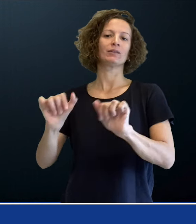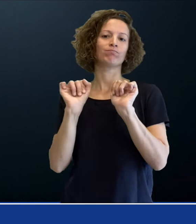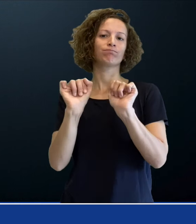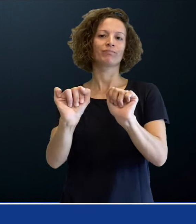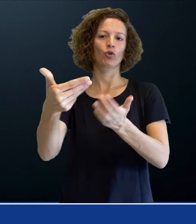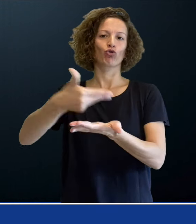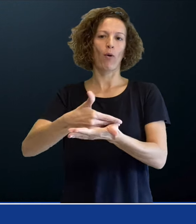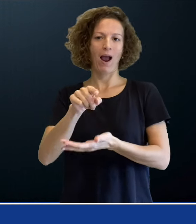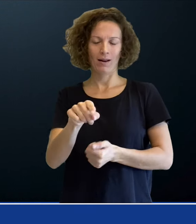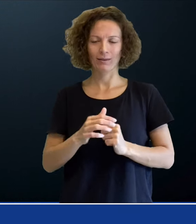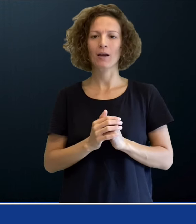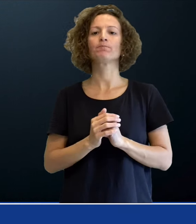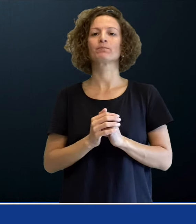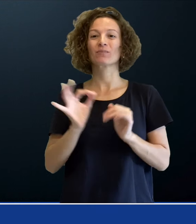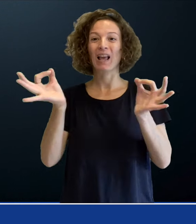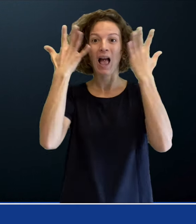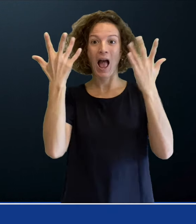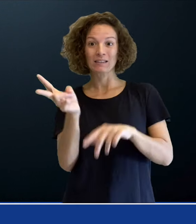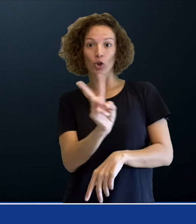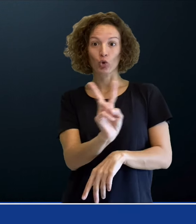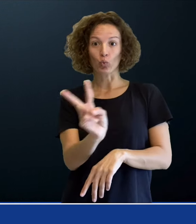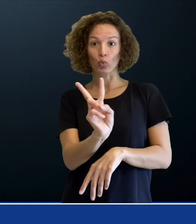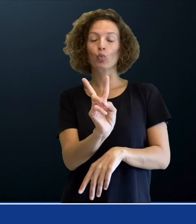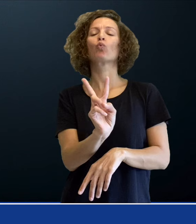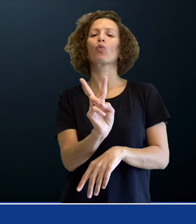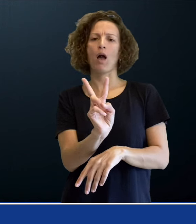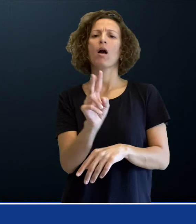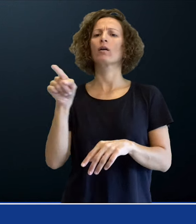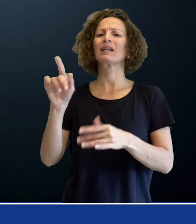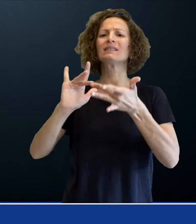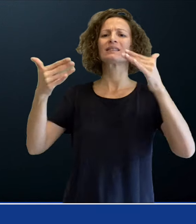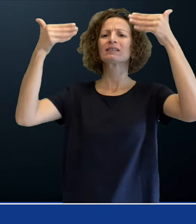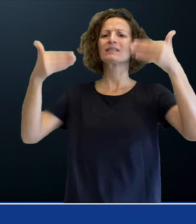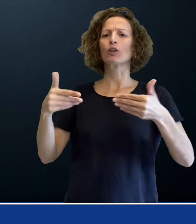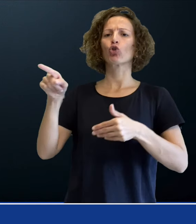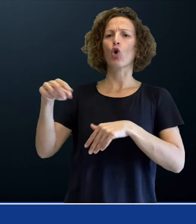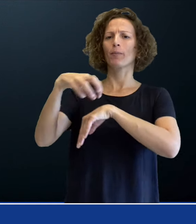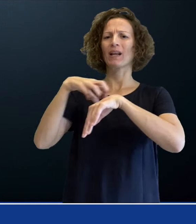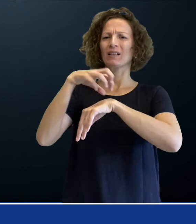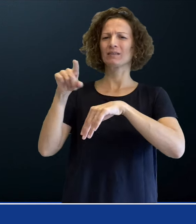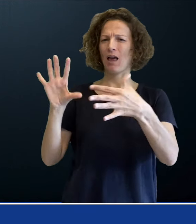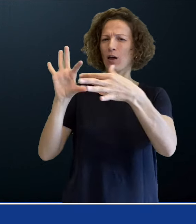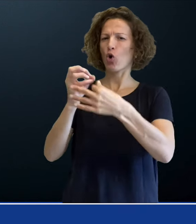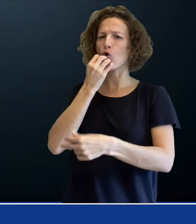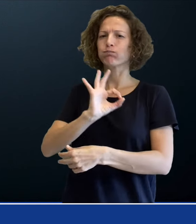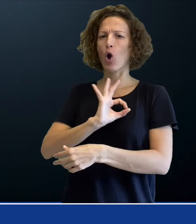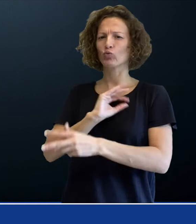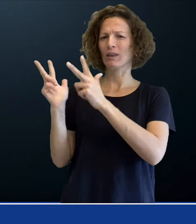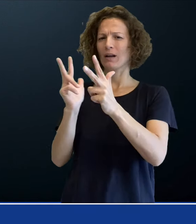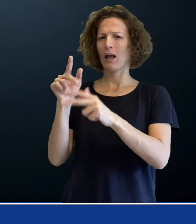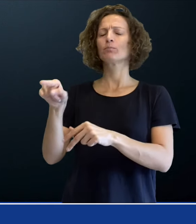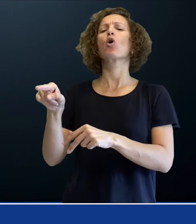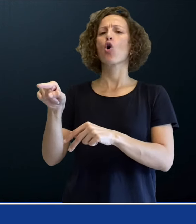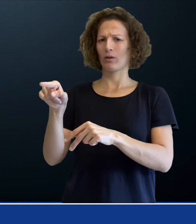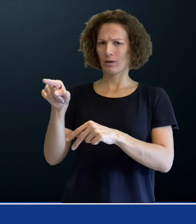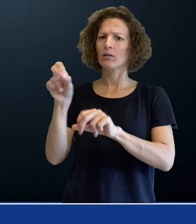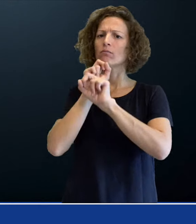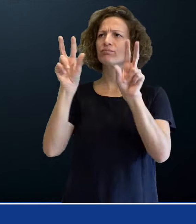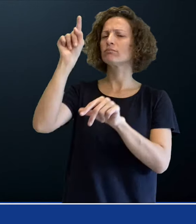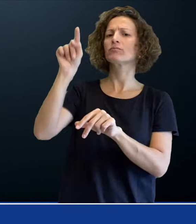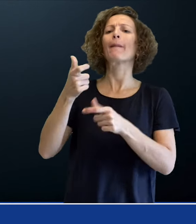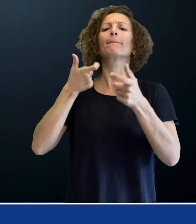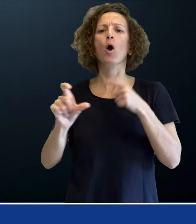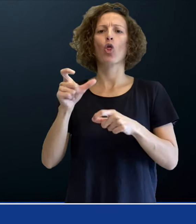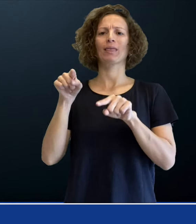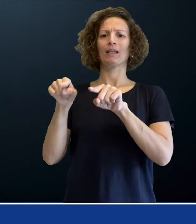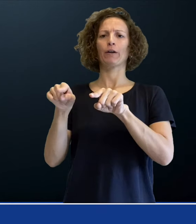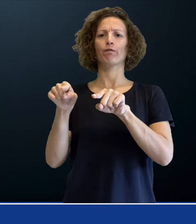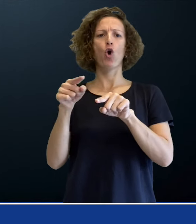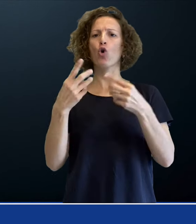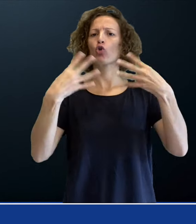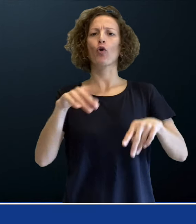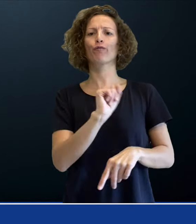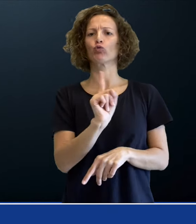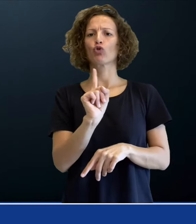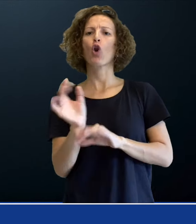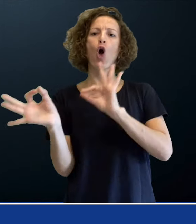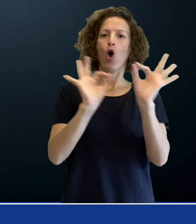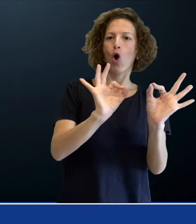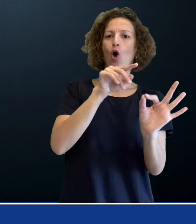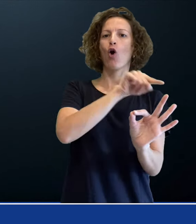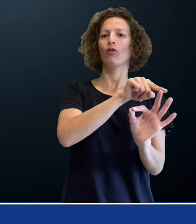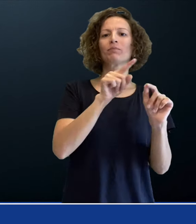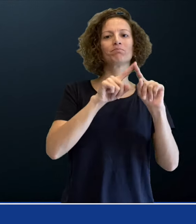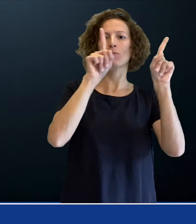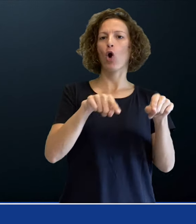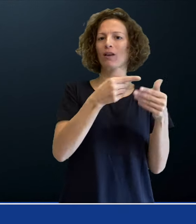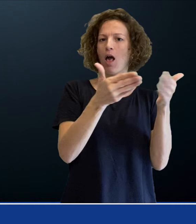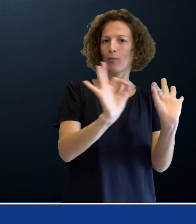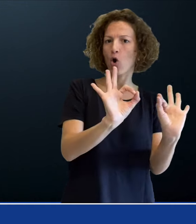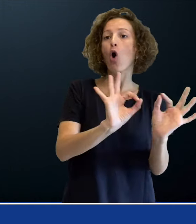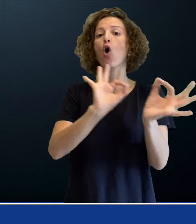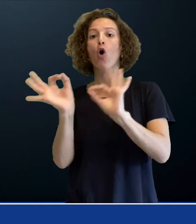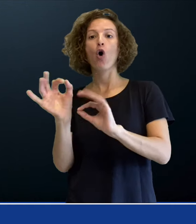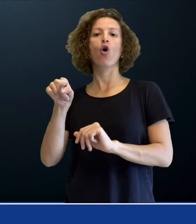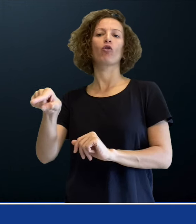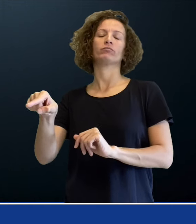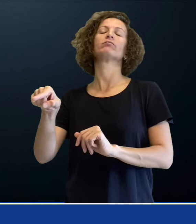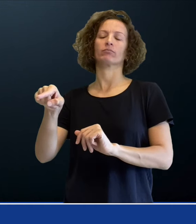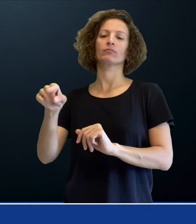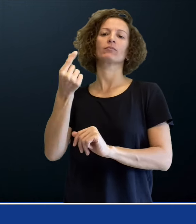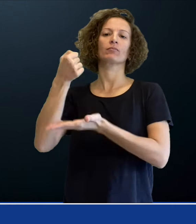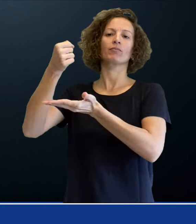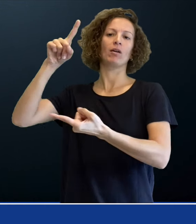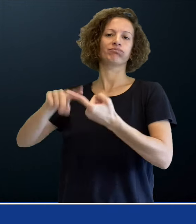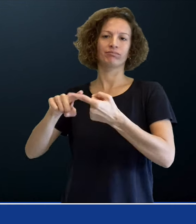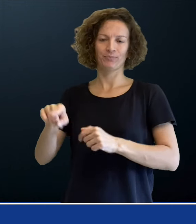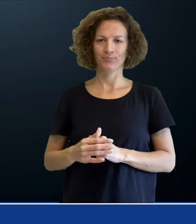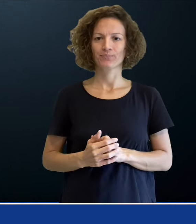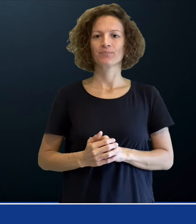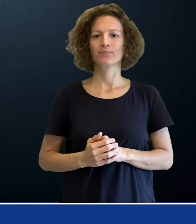la motivazione è indicata sulla home page del portale ufficiale del Ministero dedicato al Bonus Trasporti.